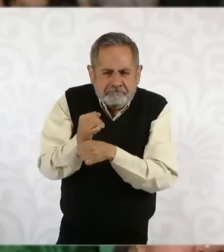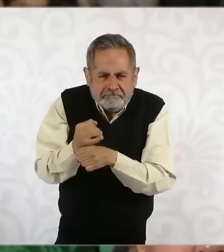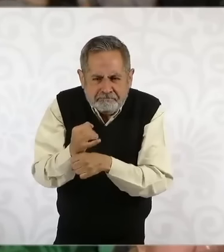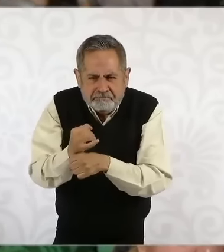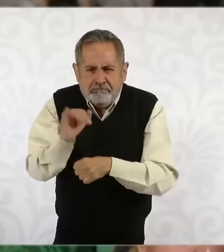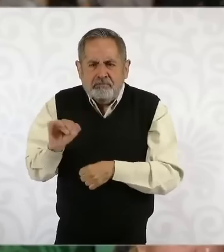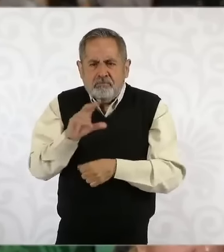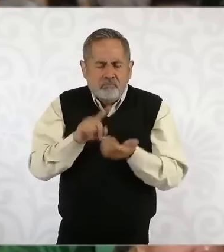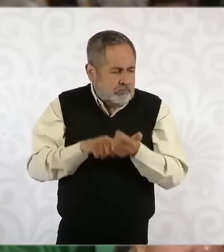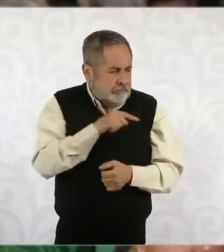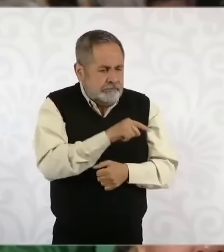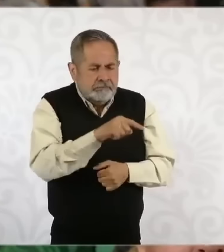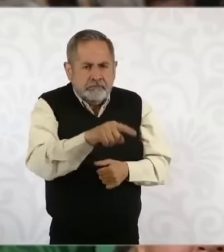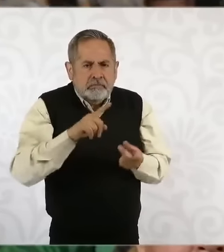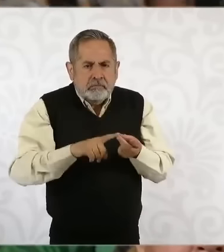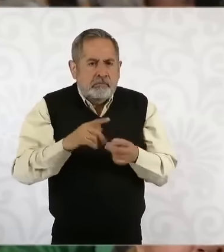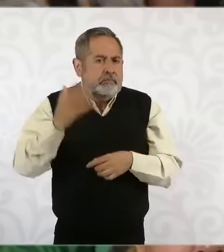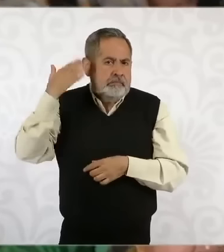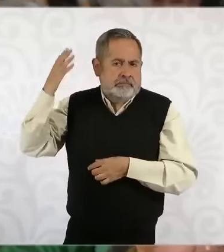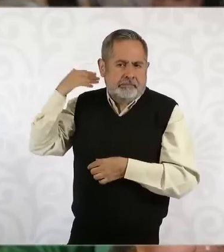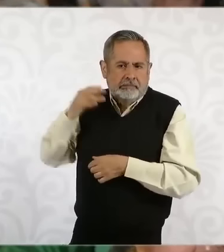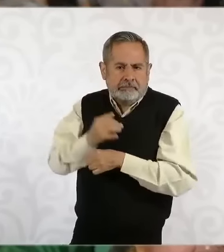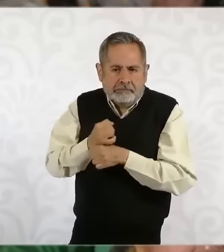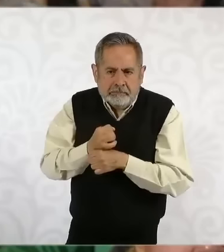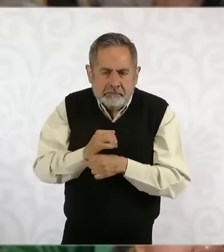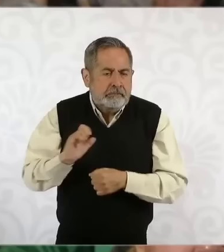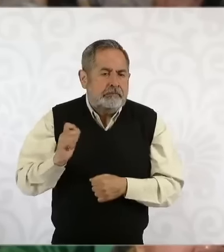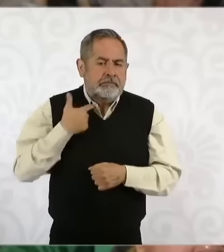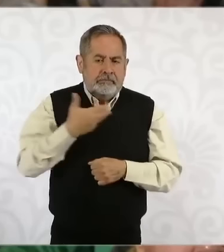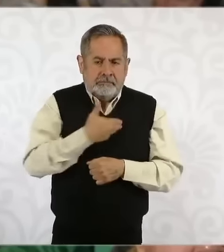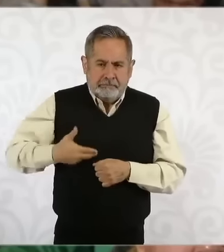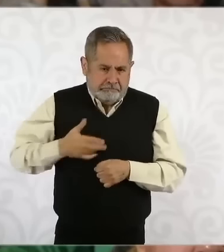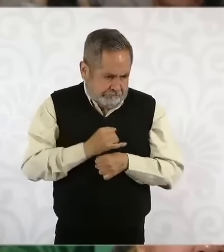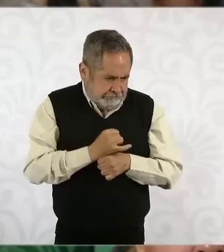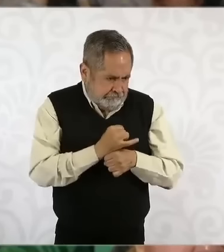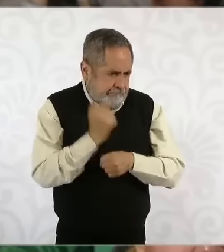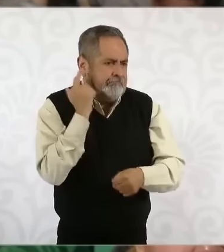y en dónde están las que había sobre los expresidentes? Aquí en este en este foro,